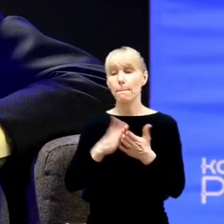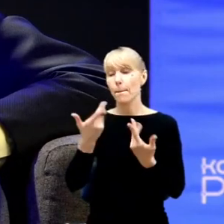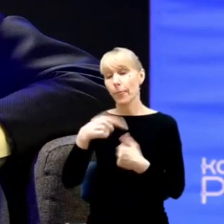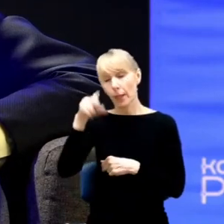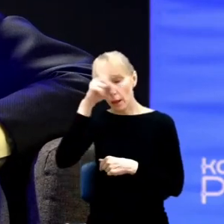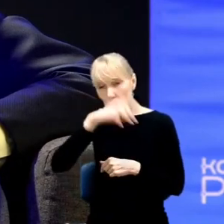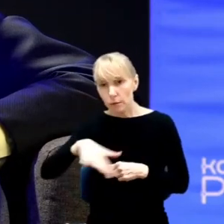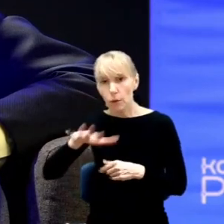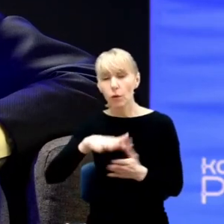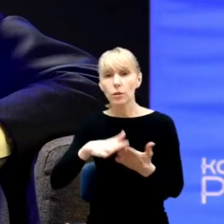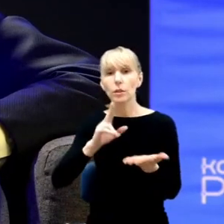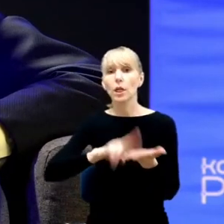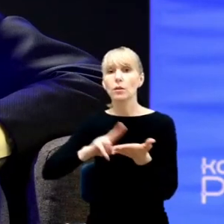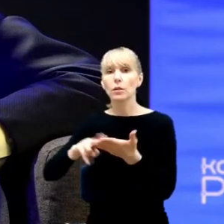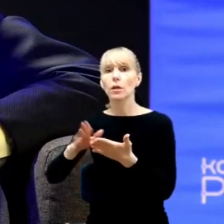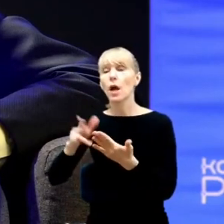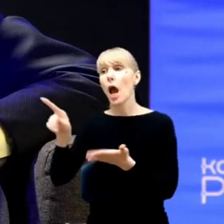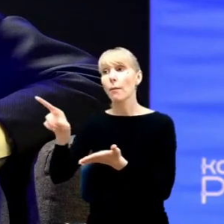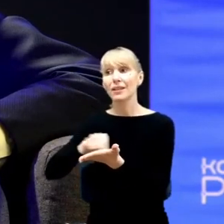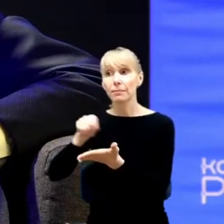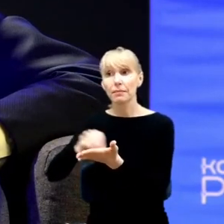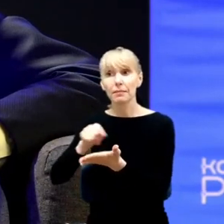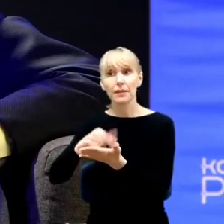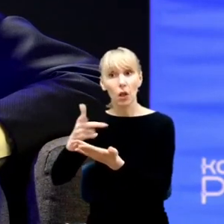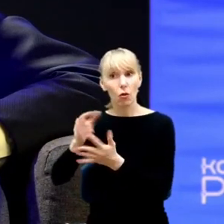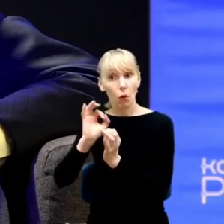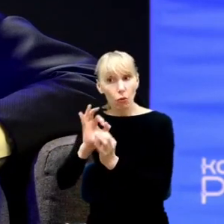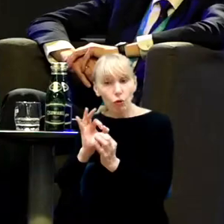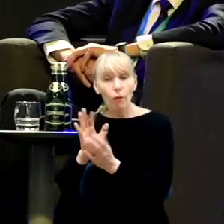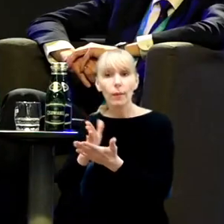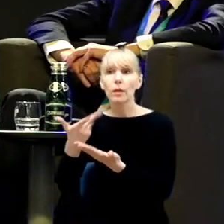czyli z kredytami preferencyjnymi, które są również oferowane przez nasz bank.